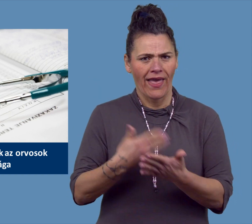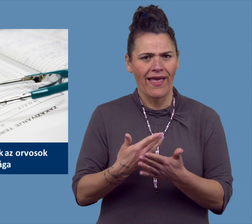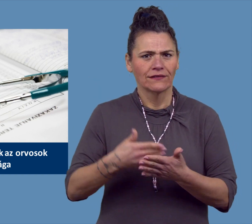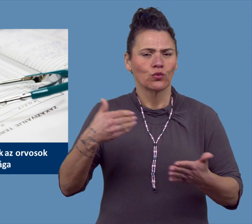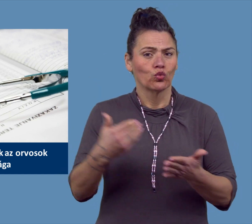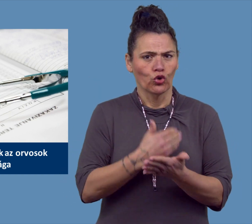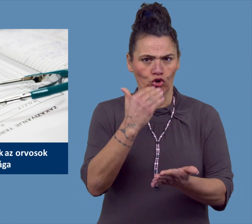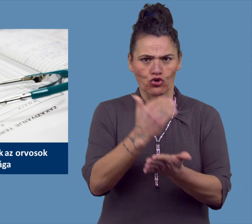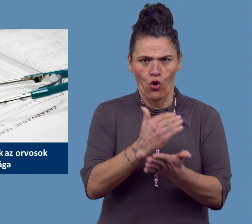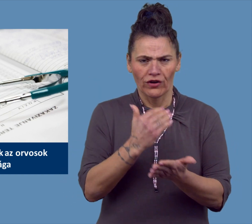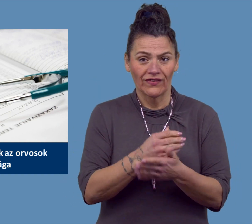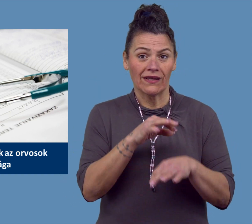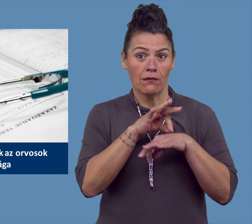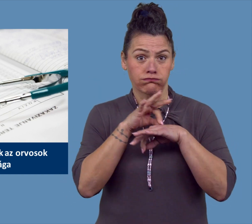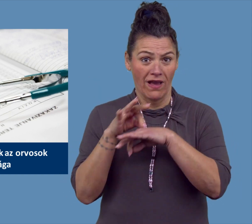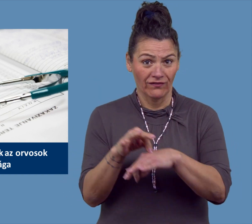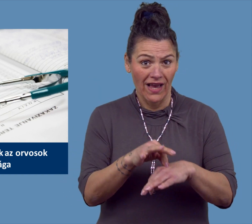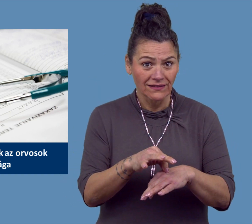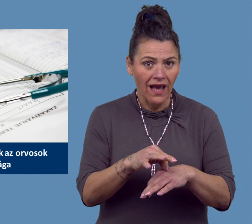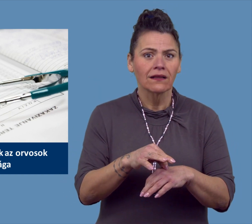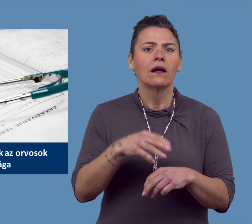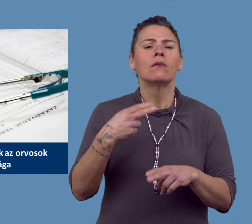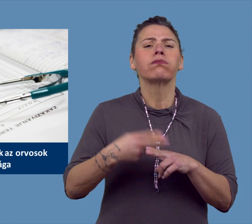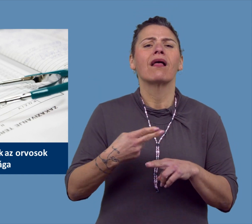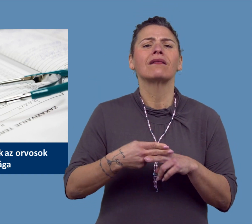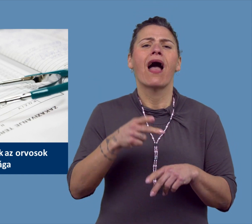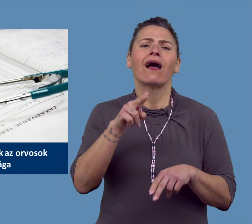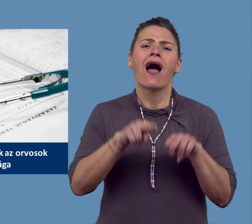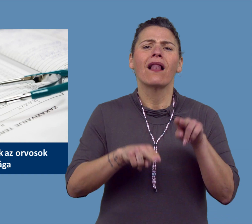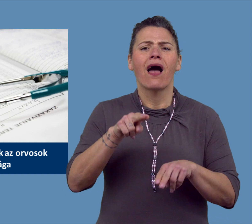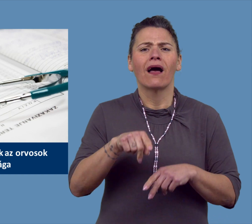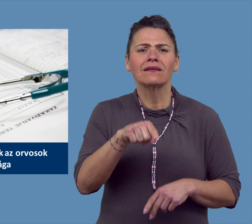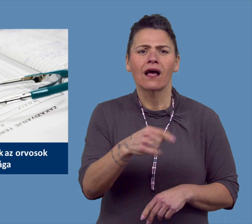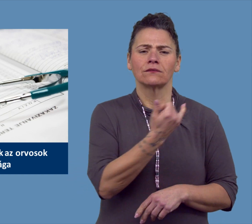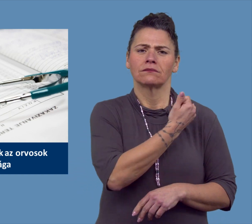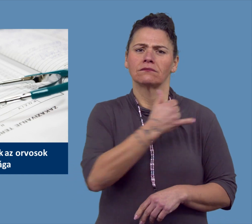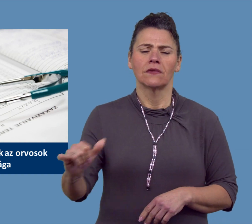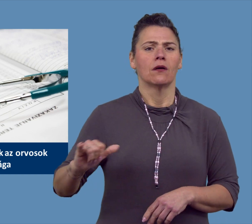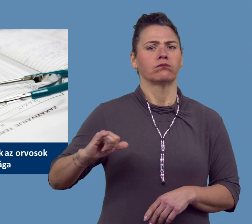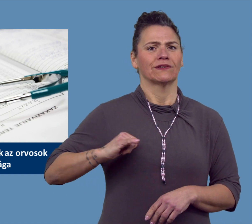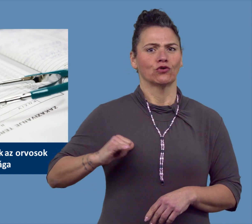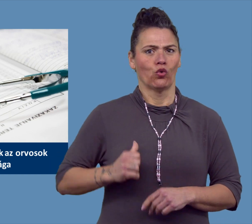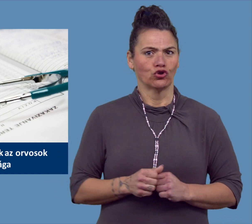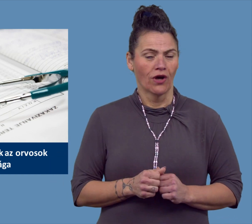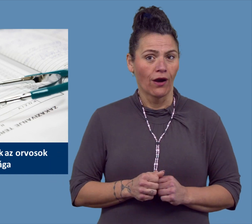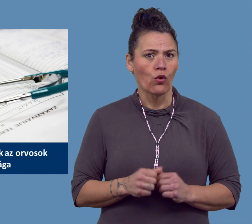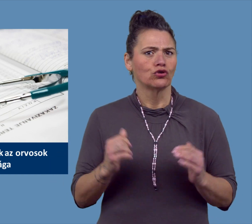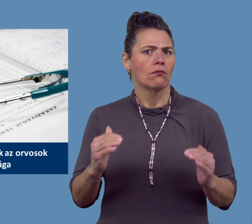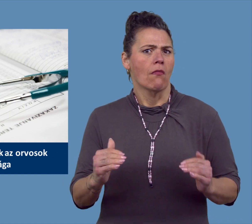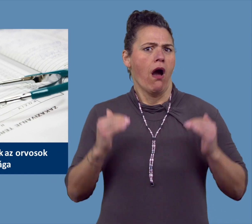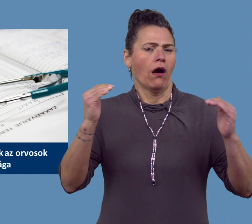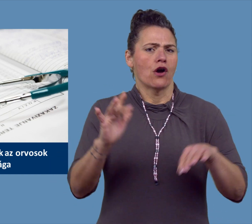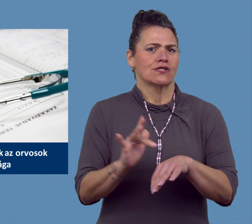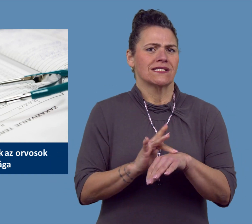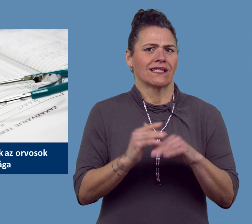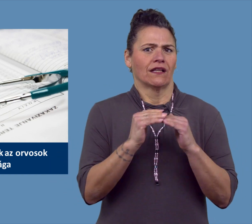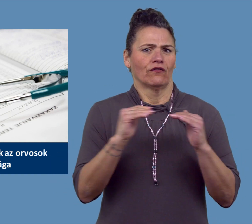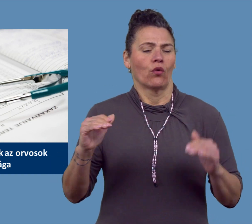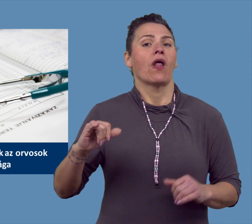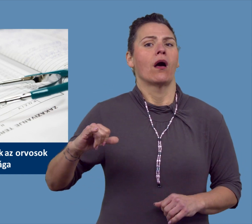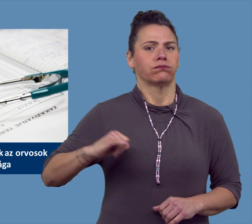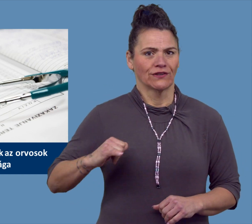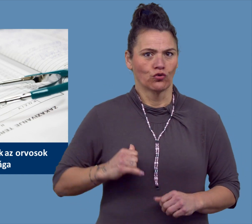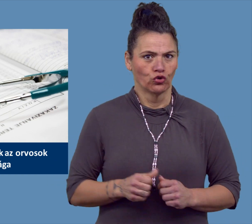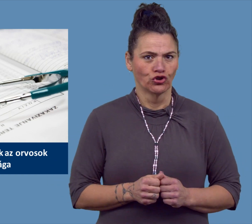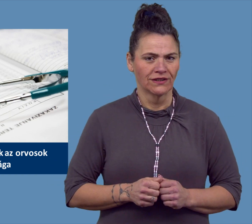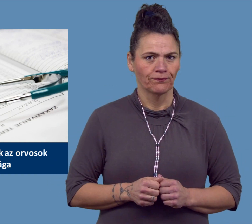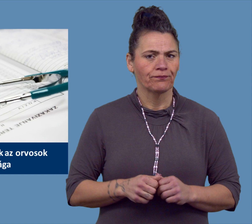az a magas szintű, biztonságos betegellátás biztosítását szolgálja.